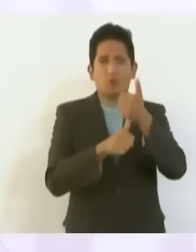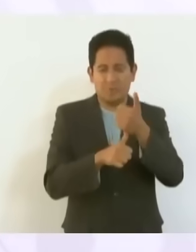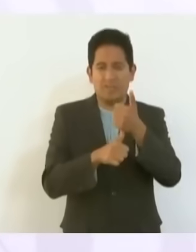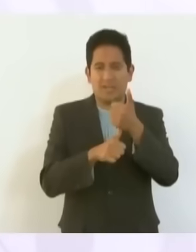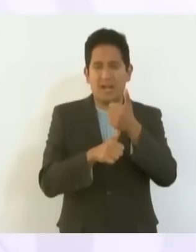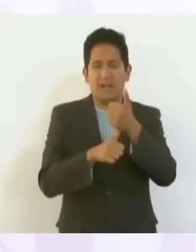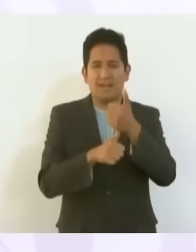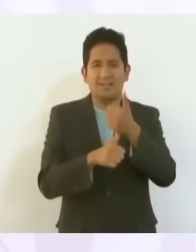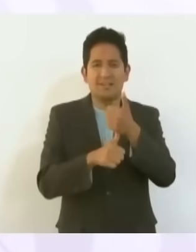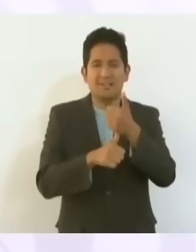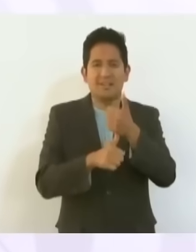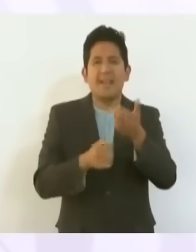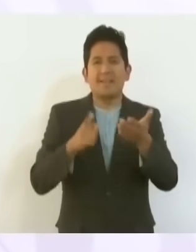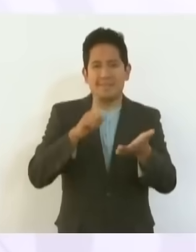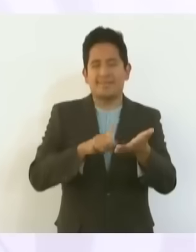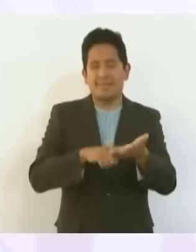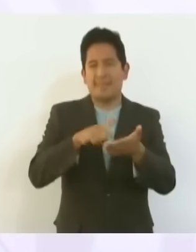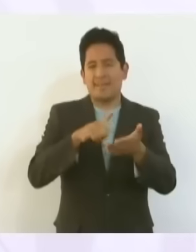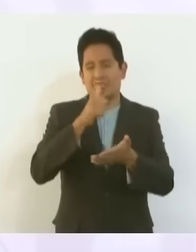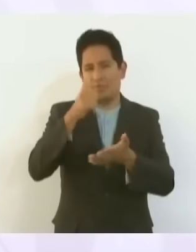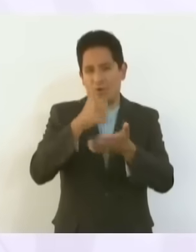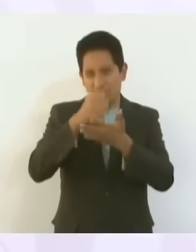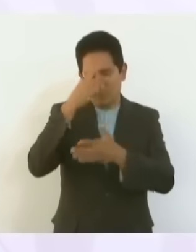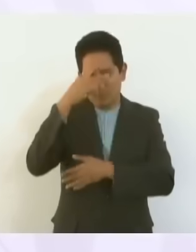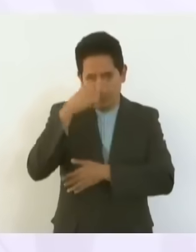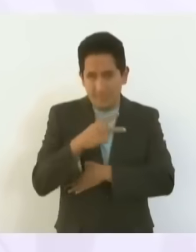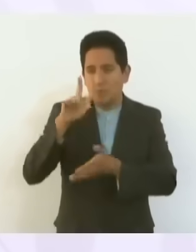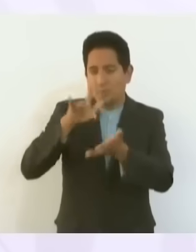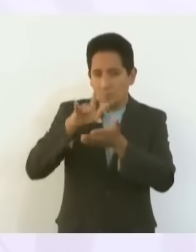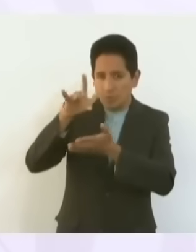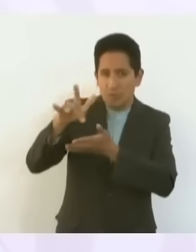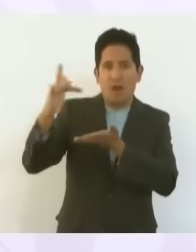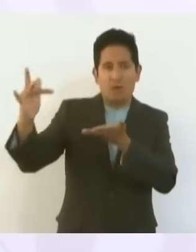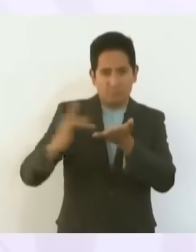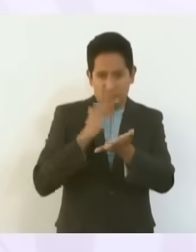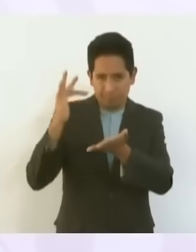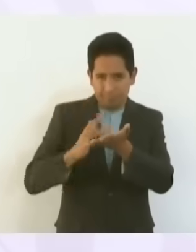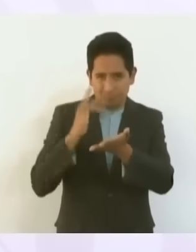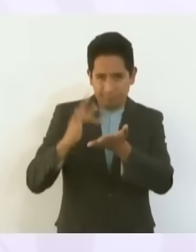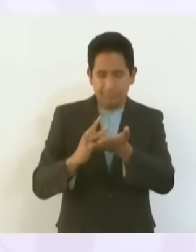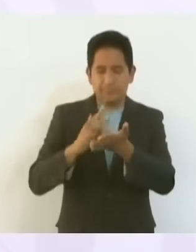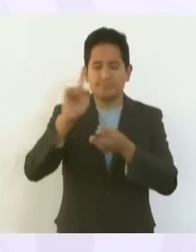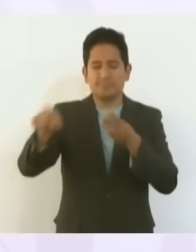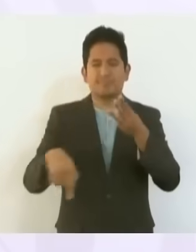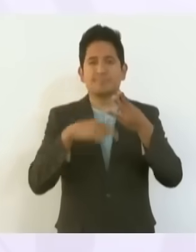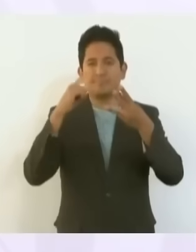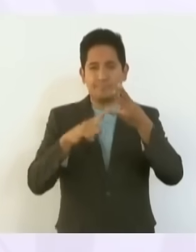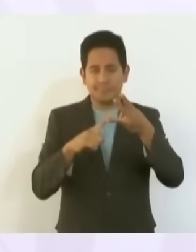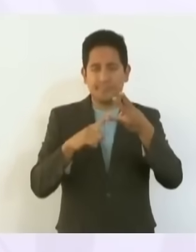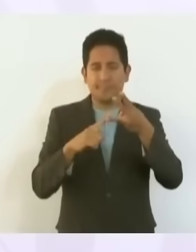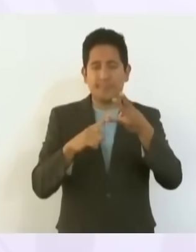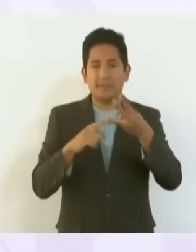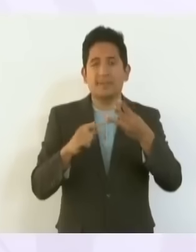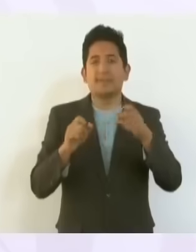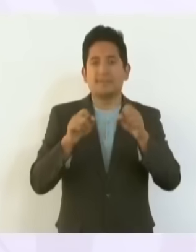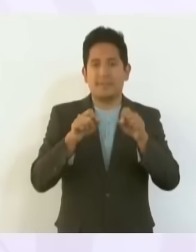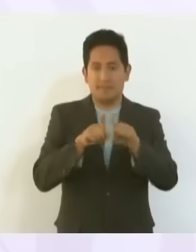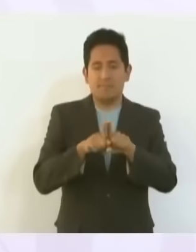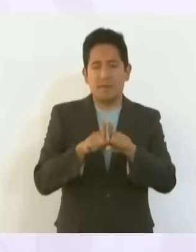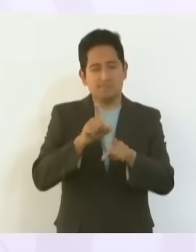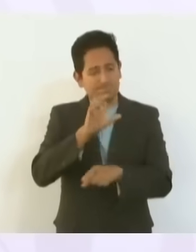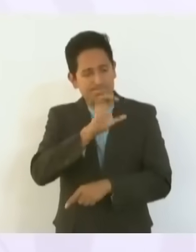de Arquidiócesis de México. Muchas gracias siempre. E saludar con mucho cariño a nuestra